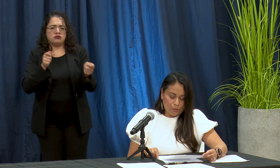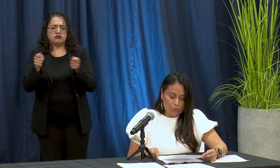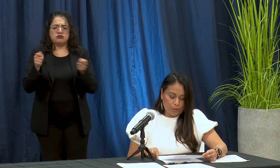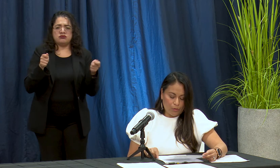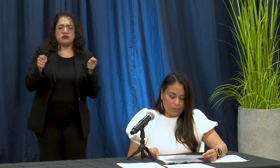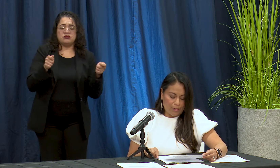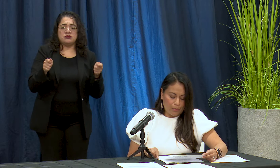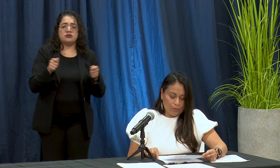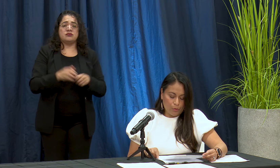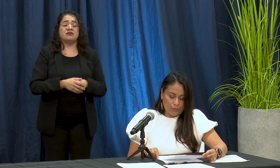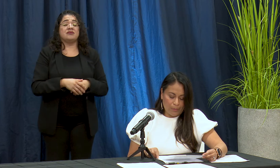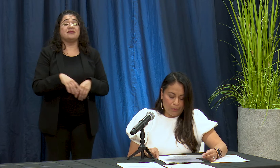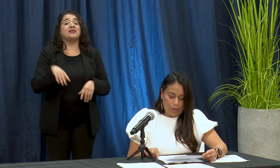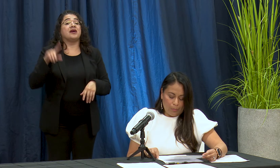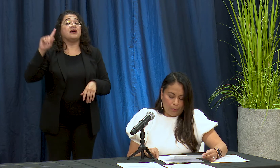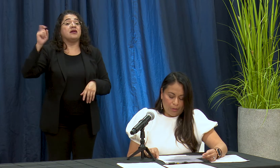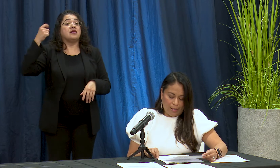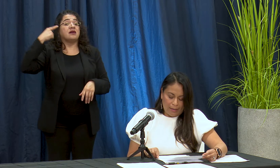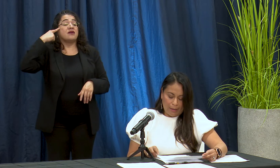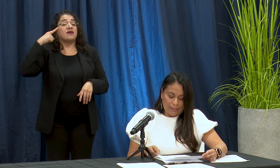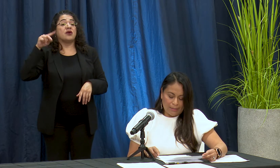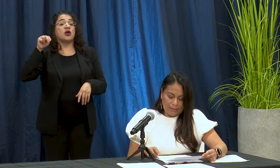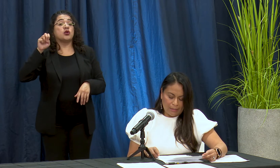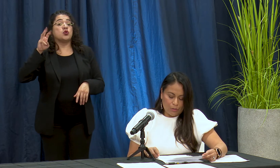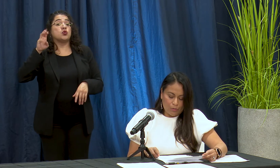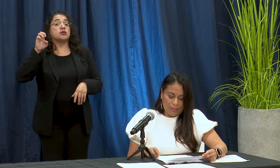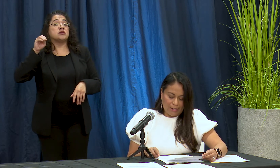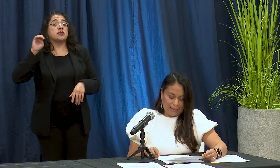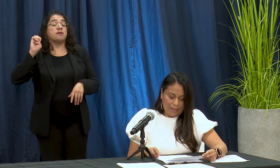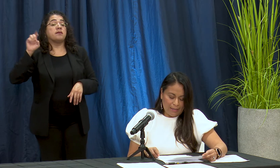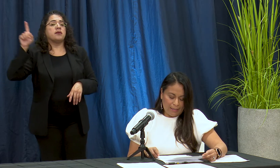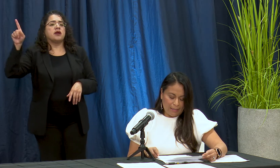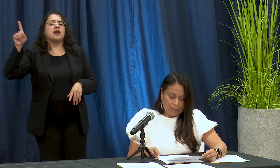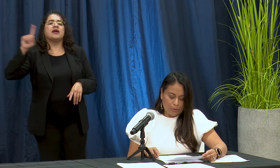con el Coburn adorn Newsom por la asignación directa and el presupuesto